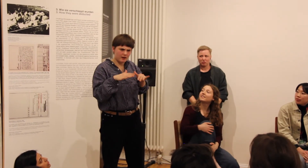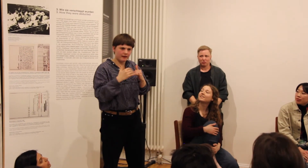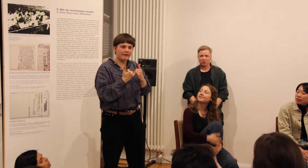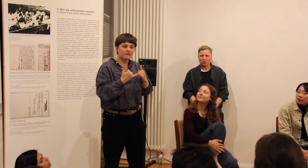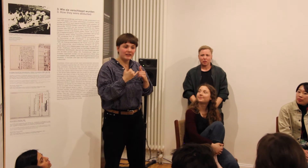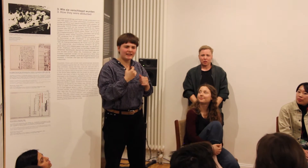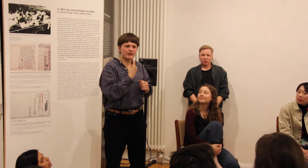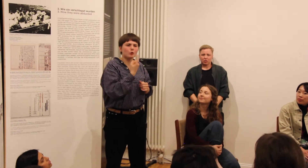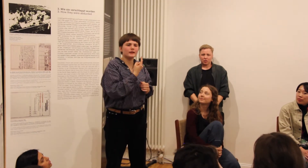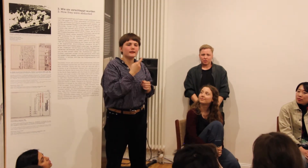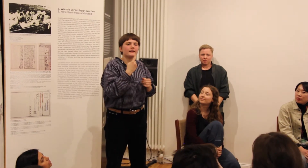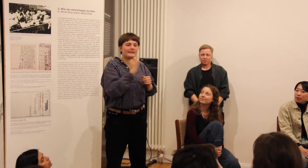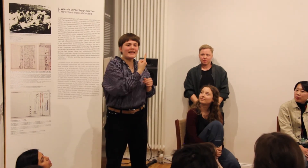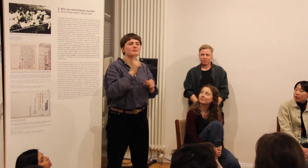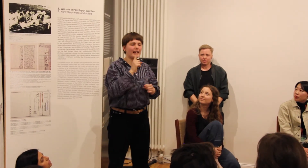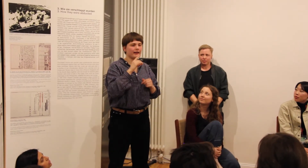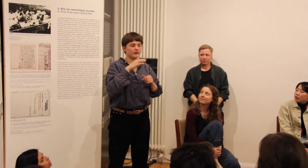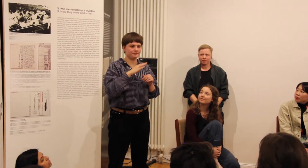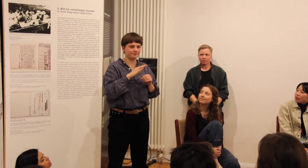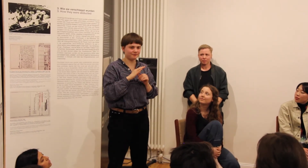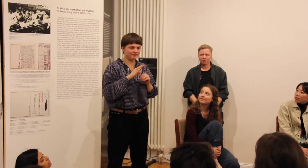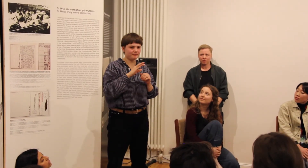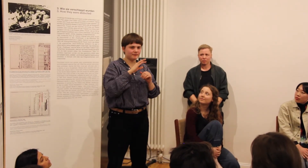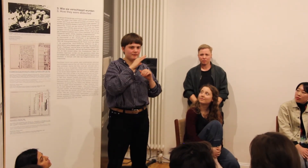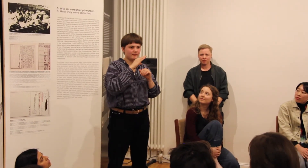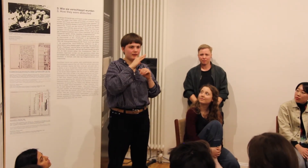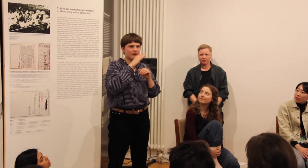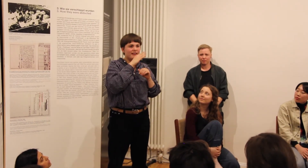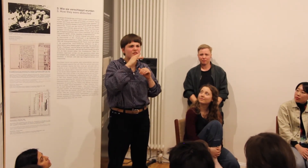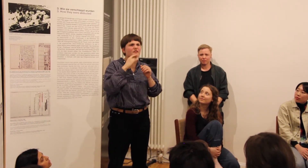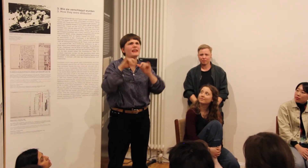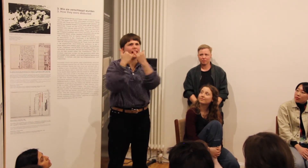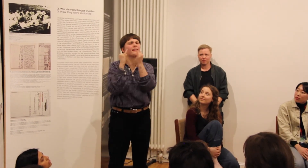Hat sich was für dich, durch den Film irgendwas verändert?